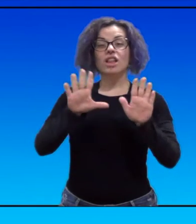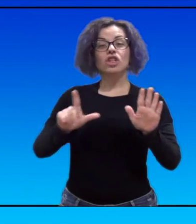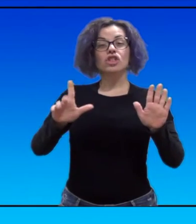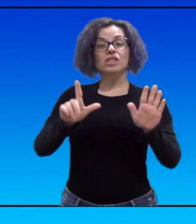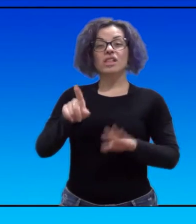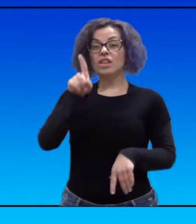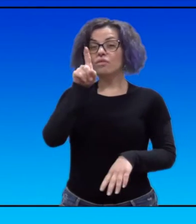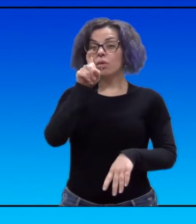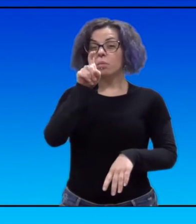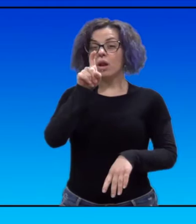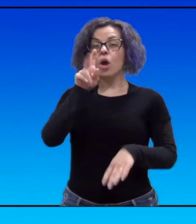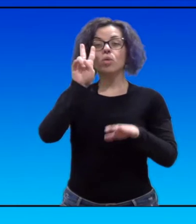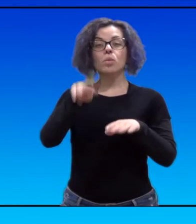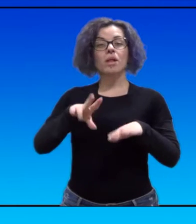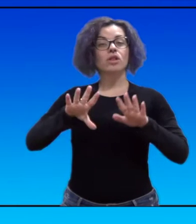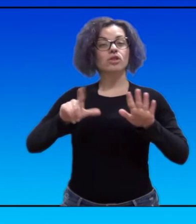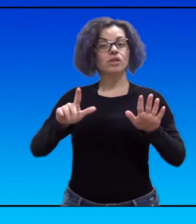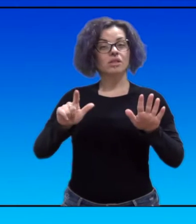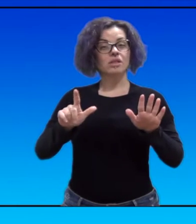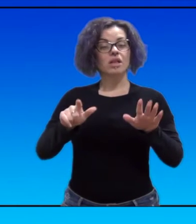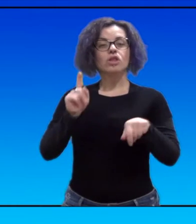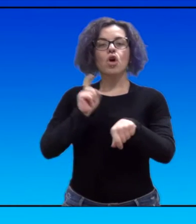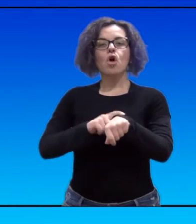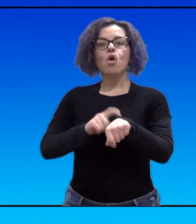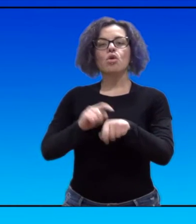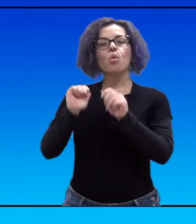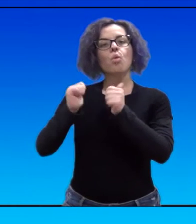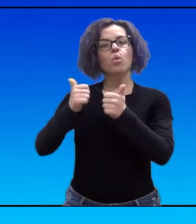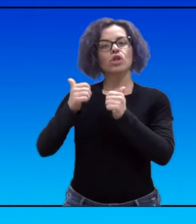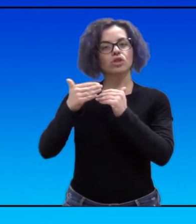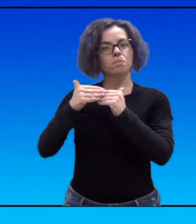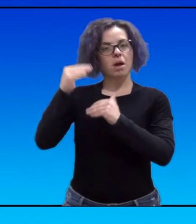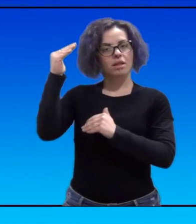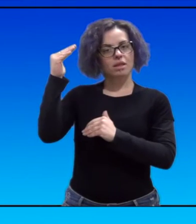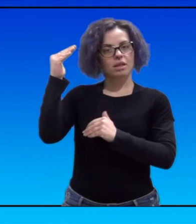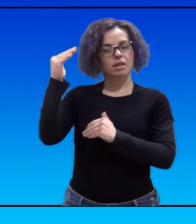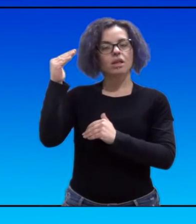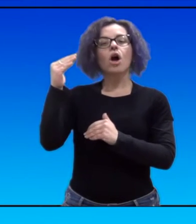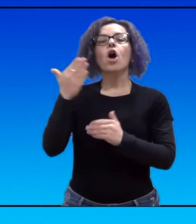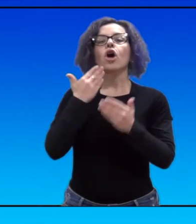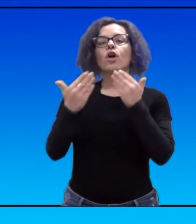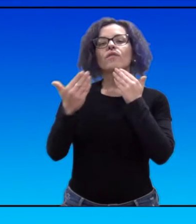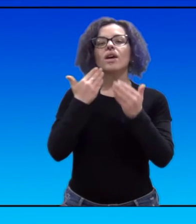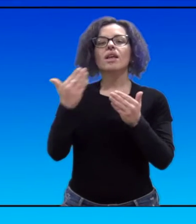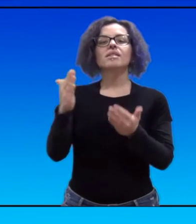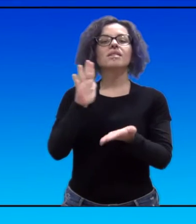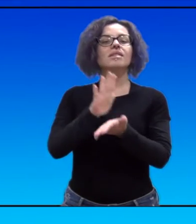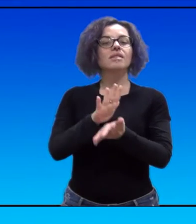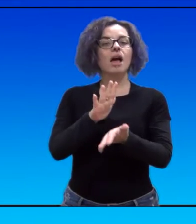che il 17 Febbraio 2017 alle 11.00 si terrà una conferenza stampa